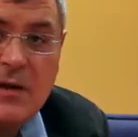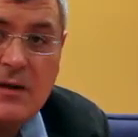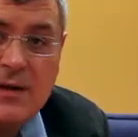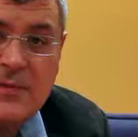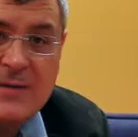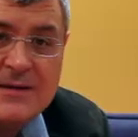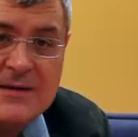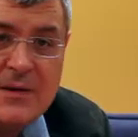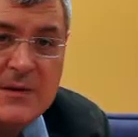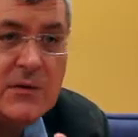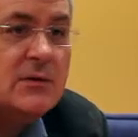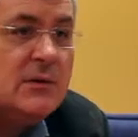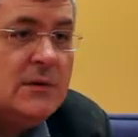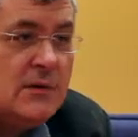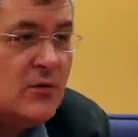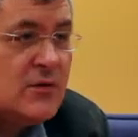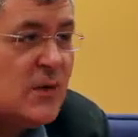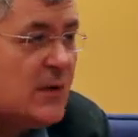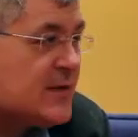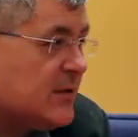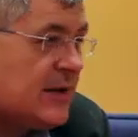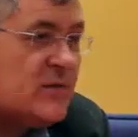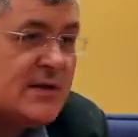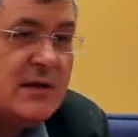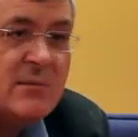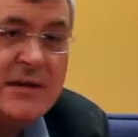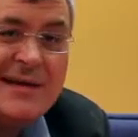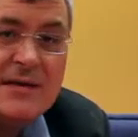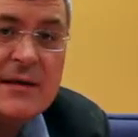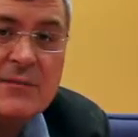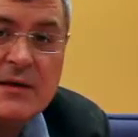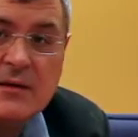pierda, las palabras se las lleve el viento, no es una buena inversión; en cambio sí que hay que invertir